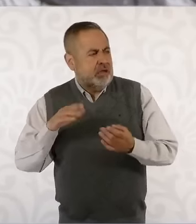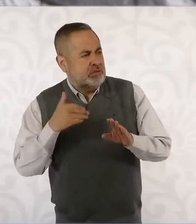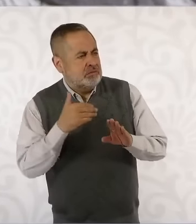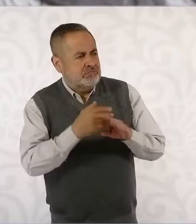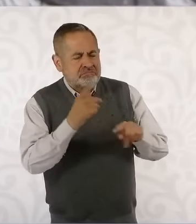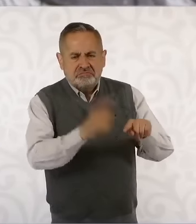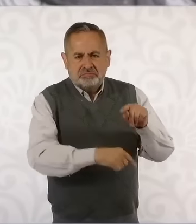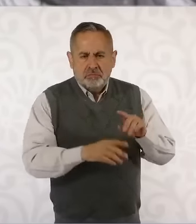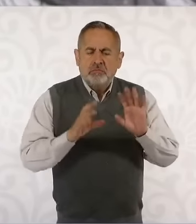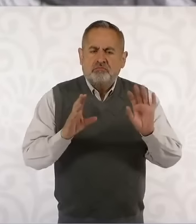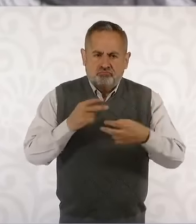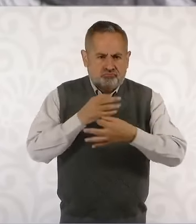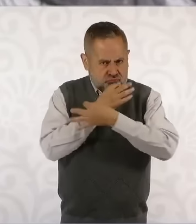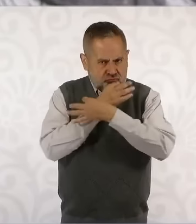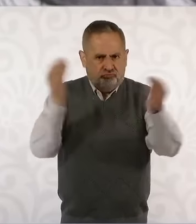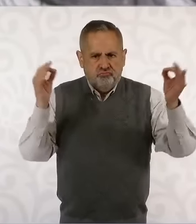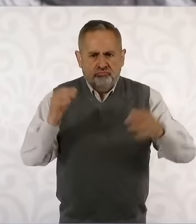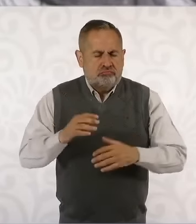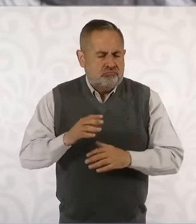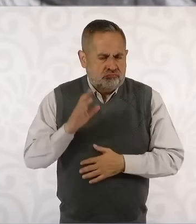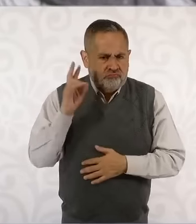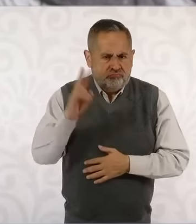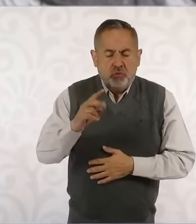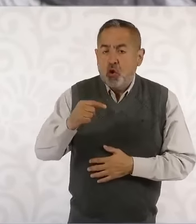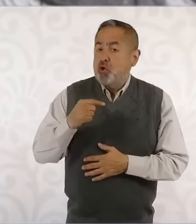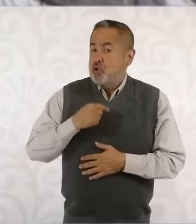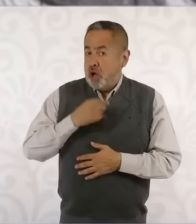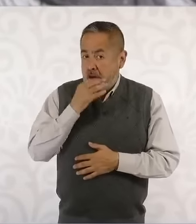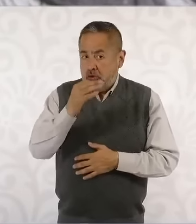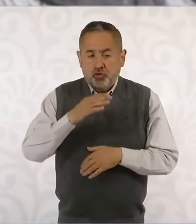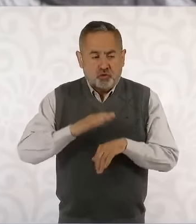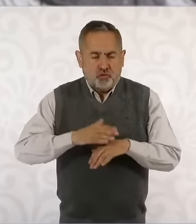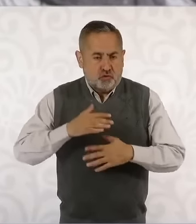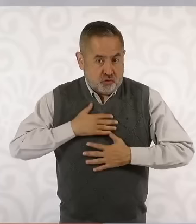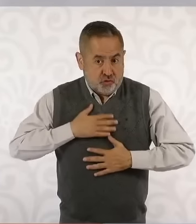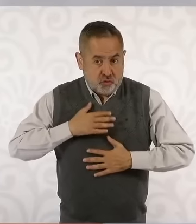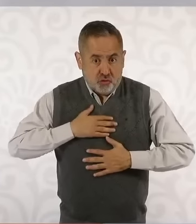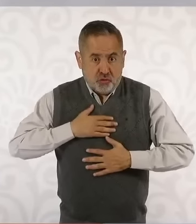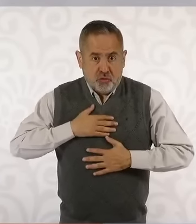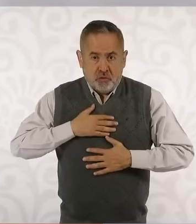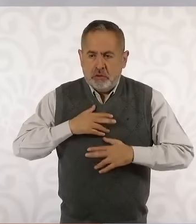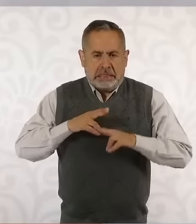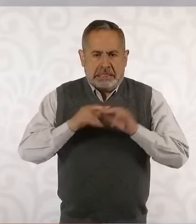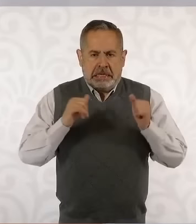Lo tenemos que decir, ¿no? Yo personalmente no voy a hacer nada contra el periódico,